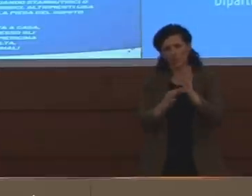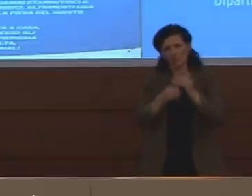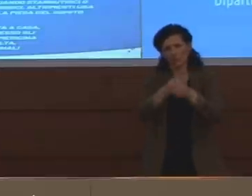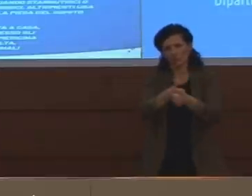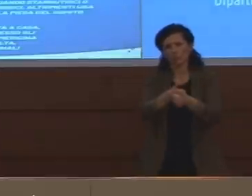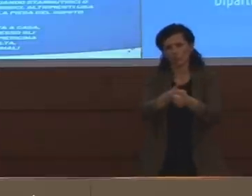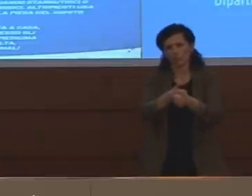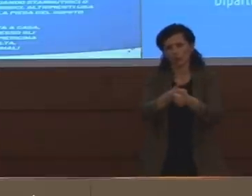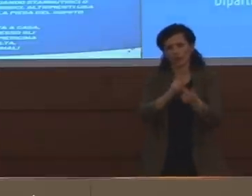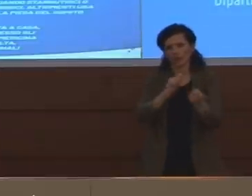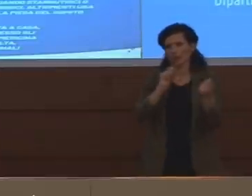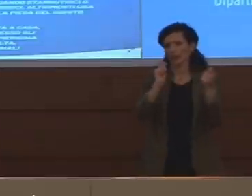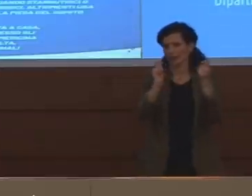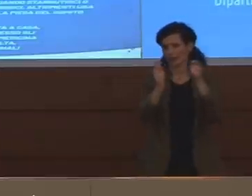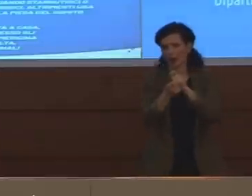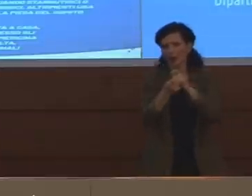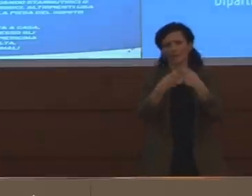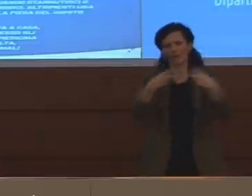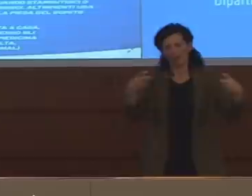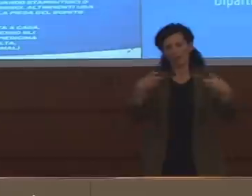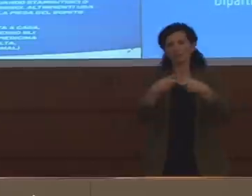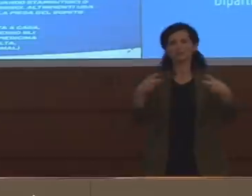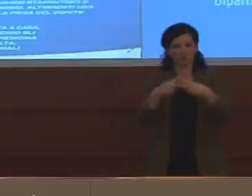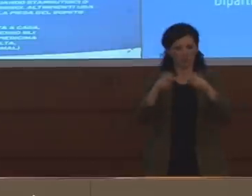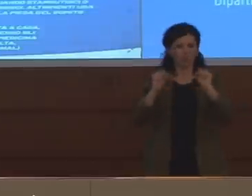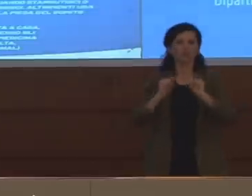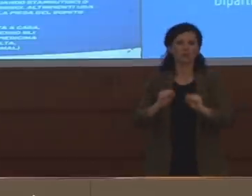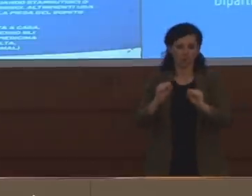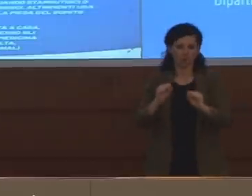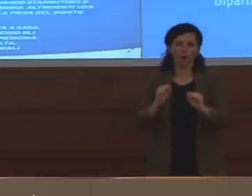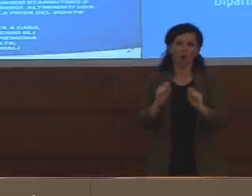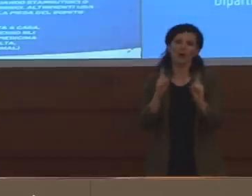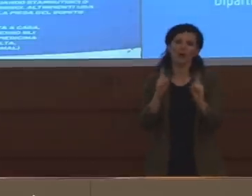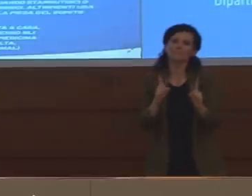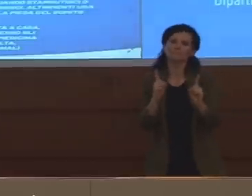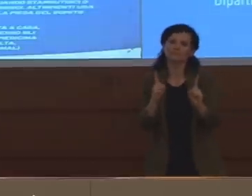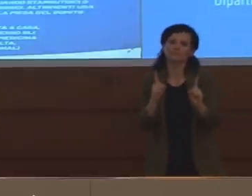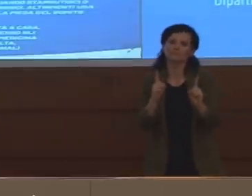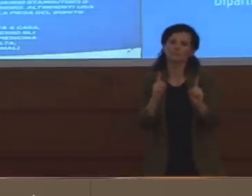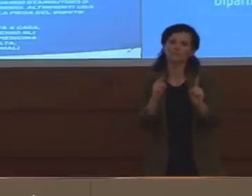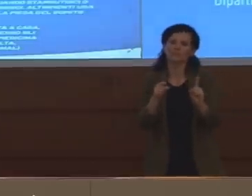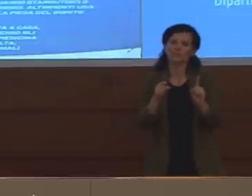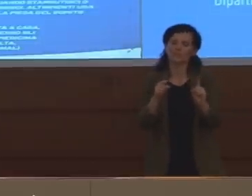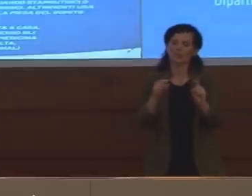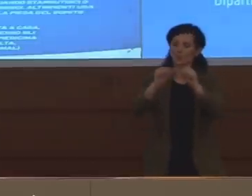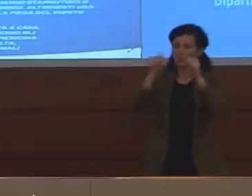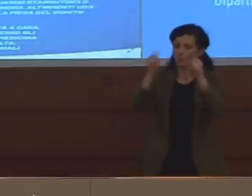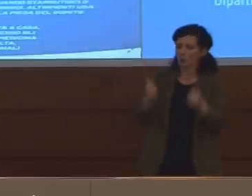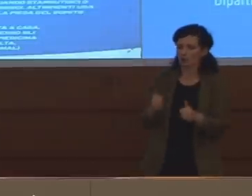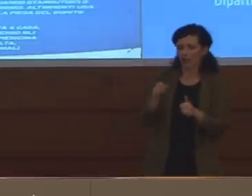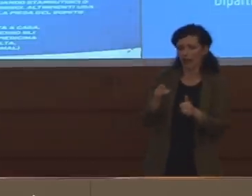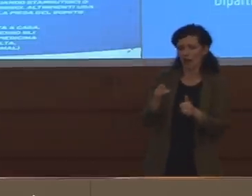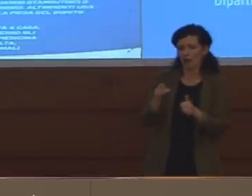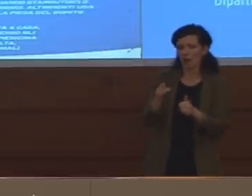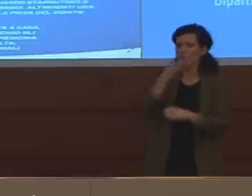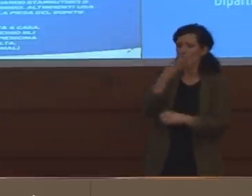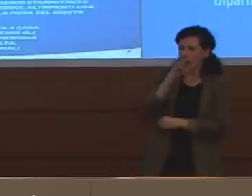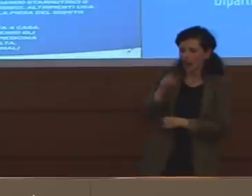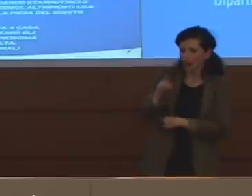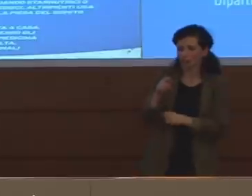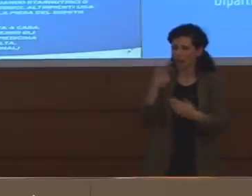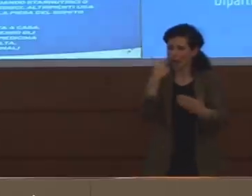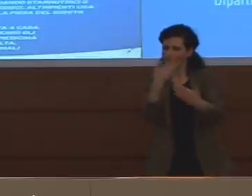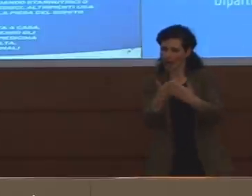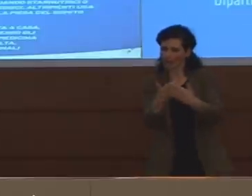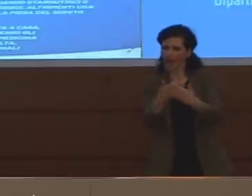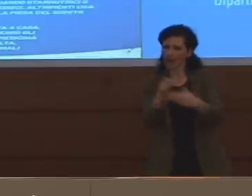funzione esattamente della capacità dei modelli predittivi di valutare questo